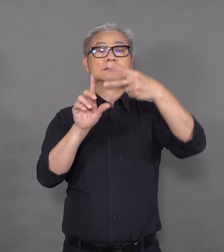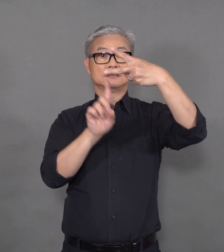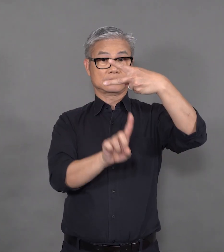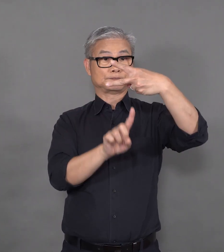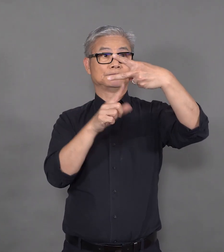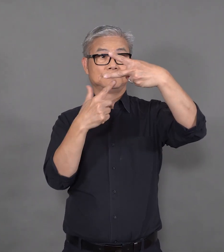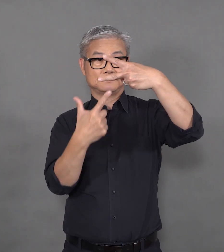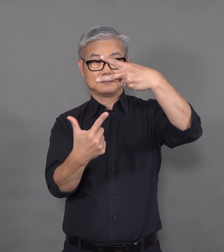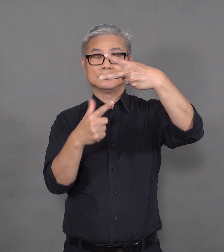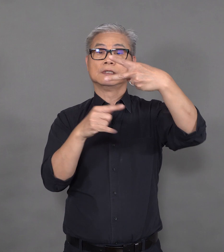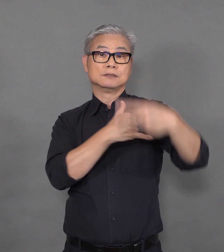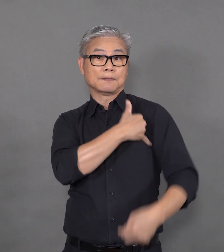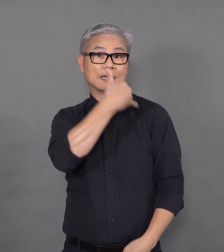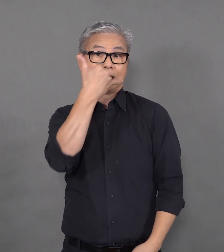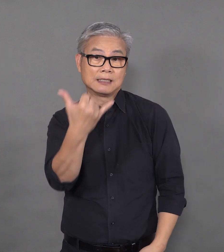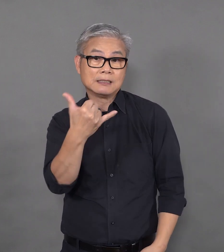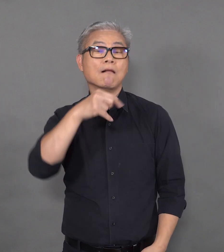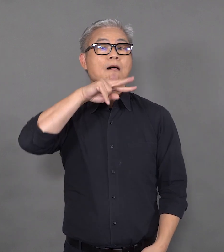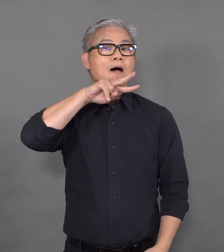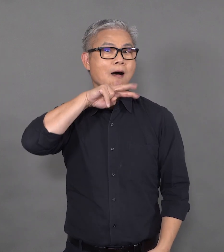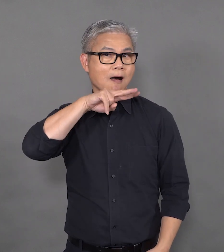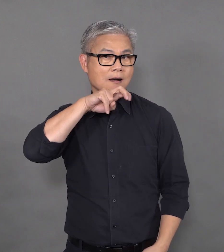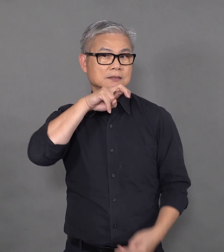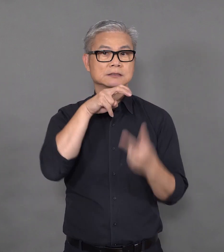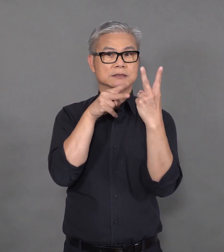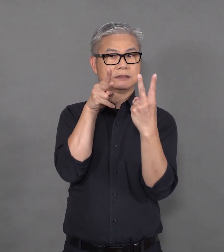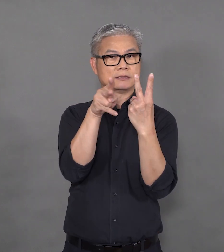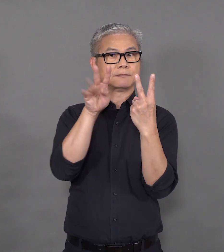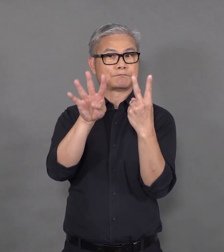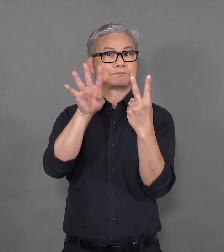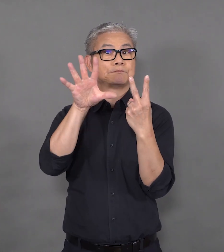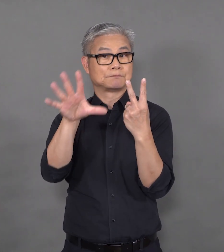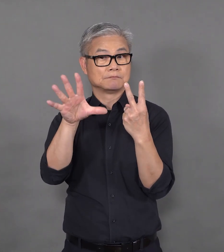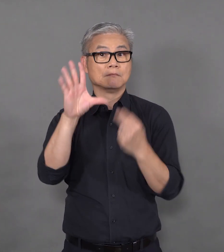二月十八日（星期六）下午2時45分